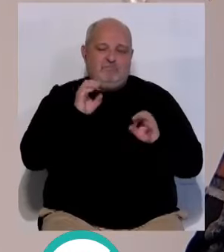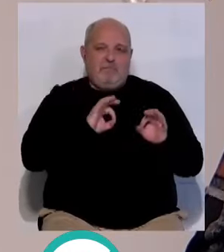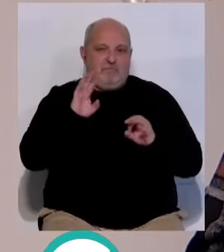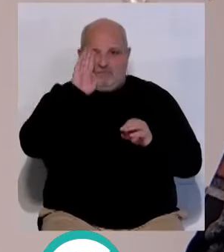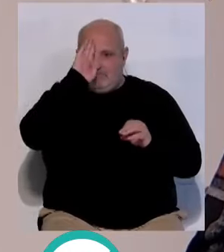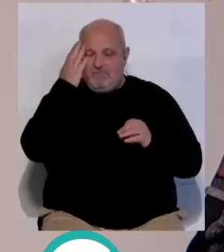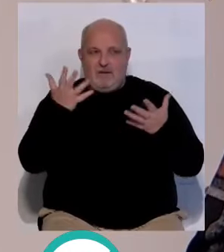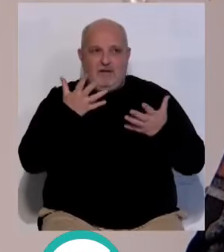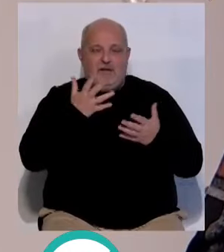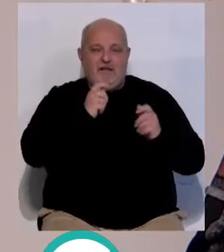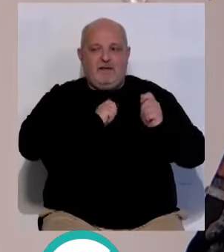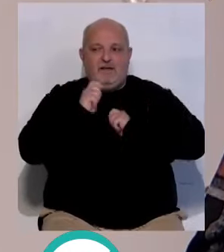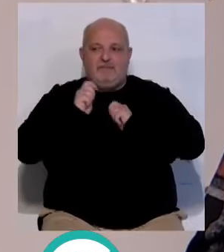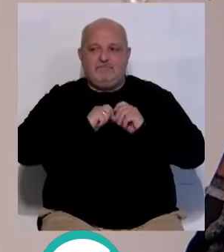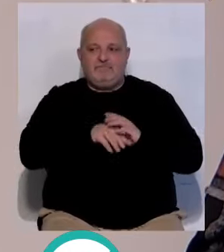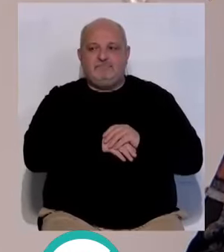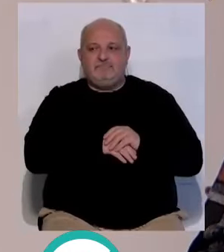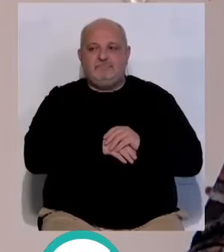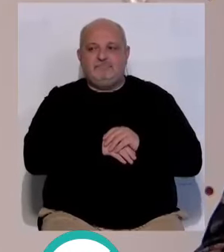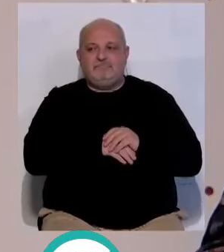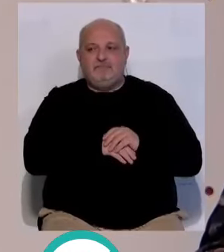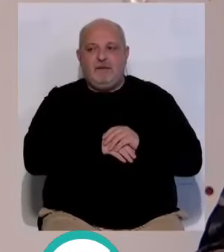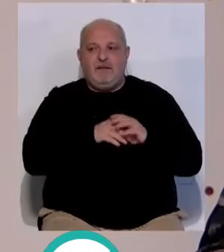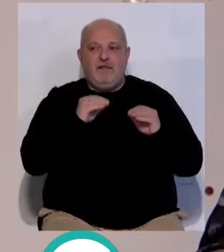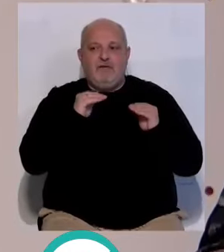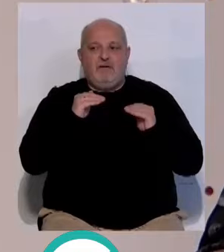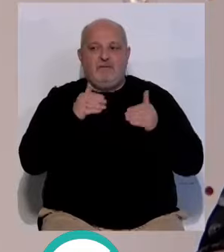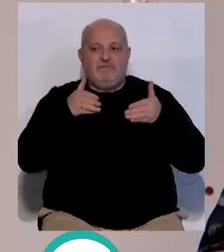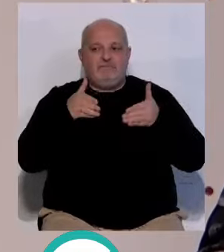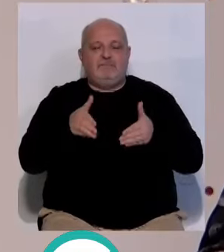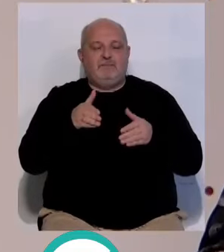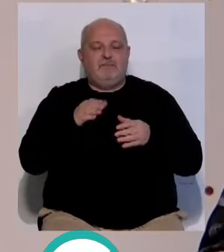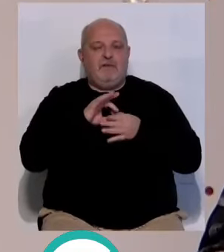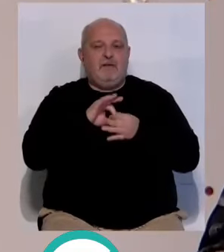vienen los retos de forma inesperada Nacho Así que estamos de momento con las pilas recargadas pero